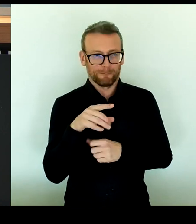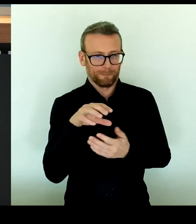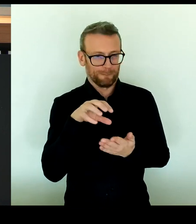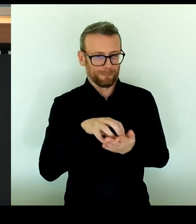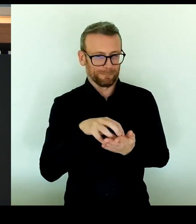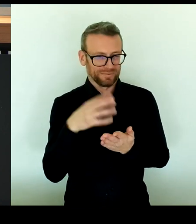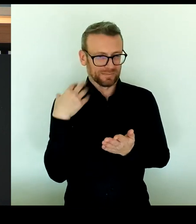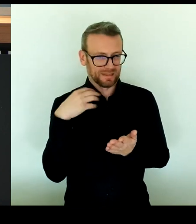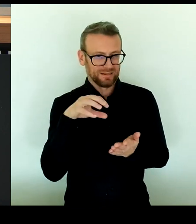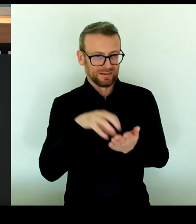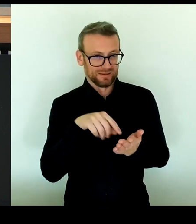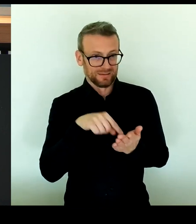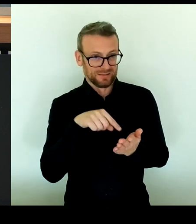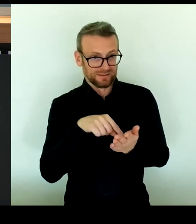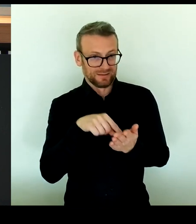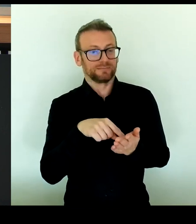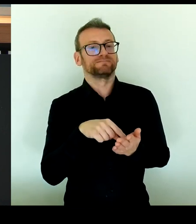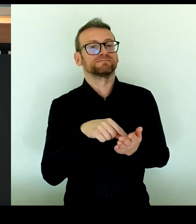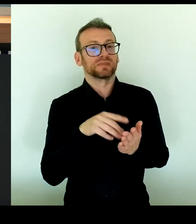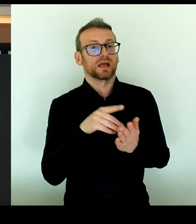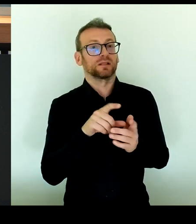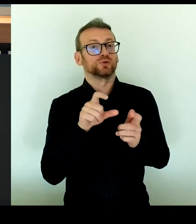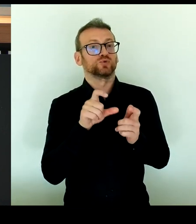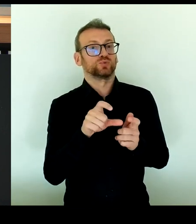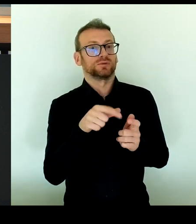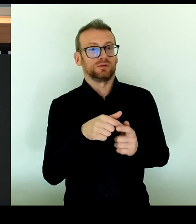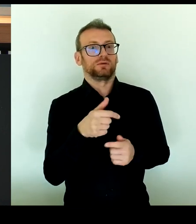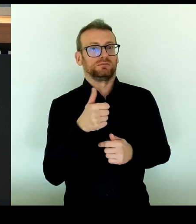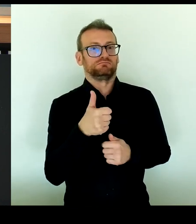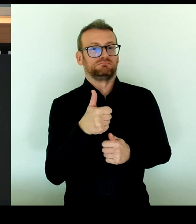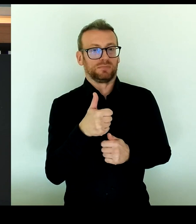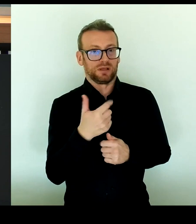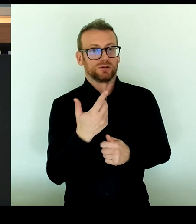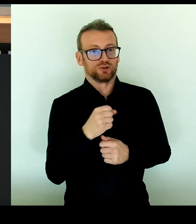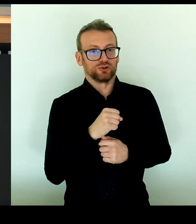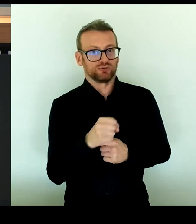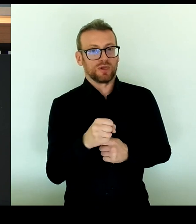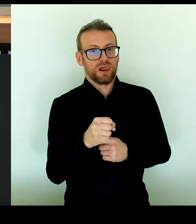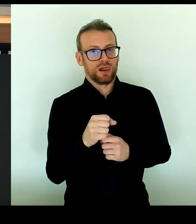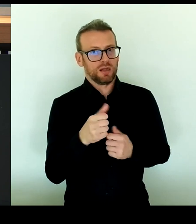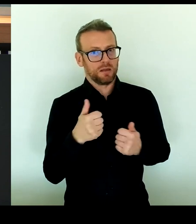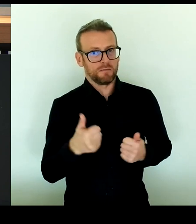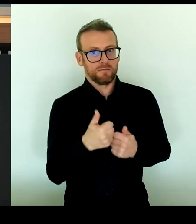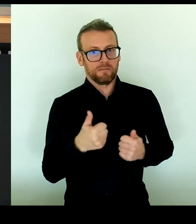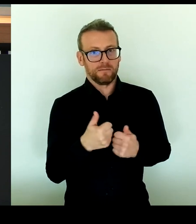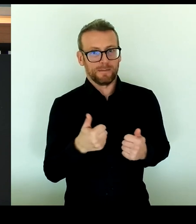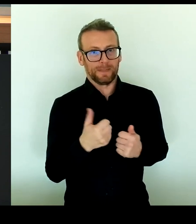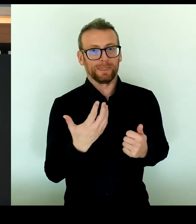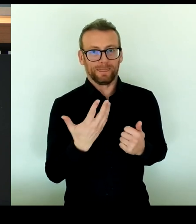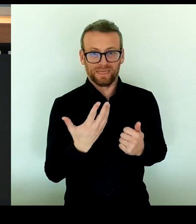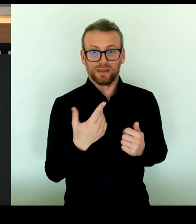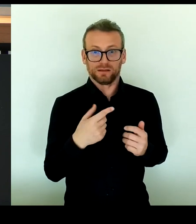Auch der Beginn der umfangreichen Beratungen zum Berliner Landeskrankenhausgesetz durch meine Behörde fällt in das Jahr 2020.